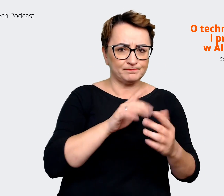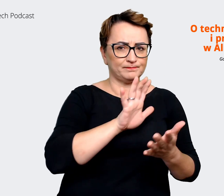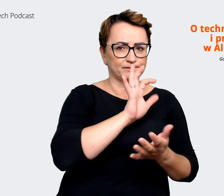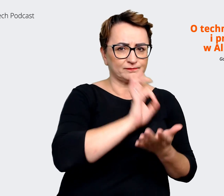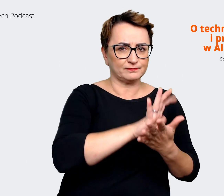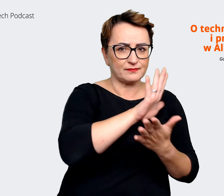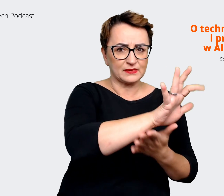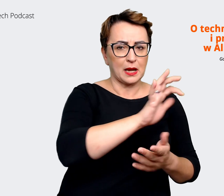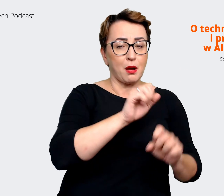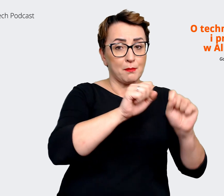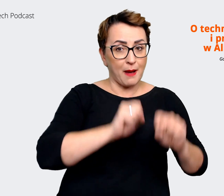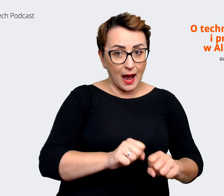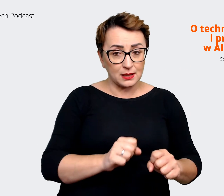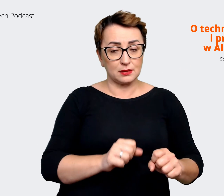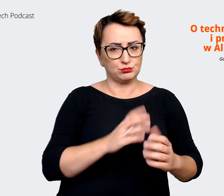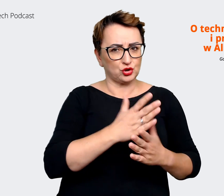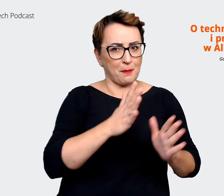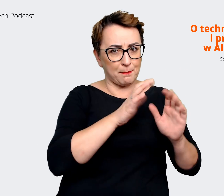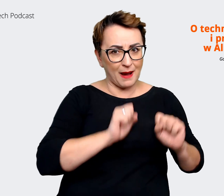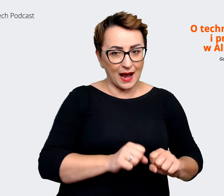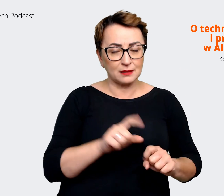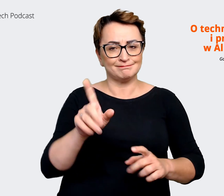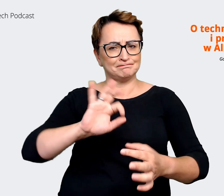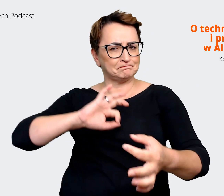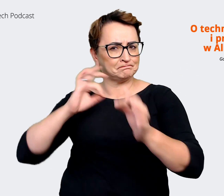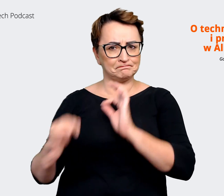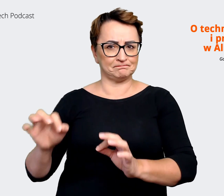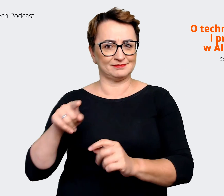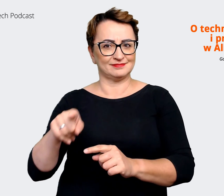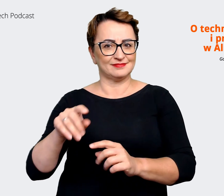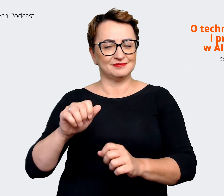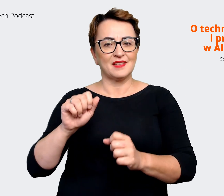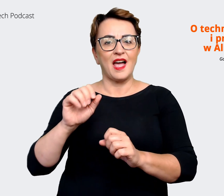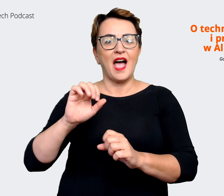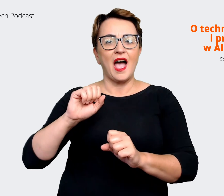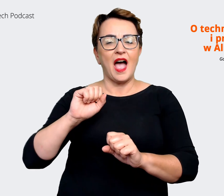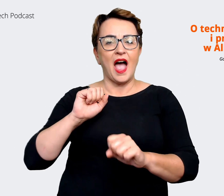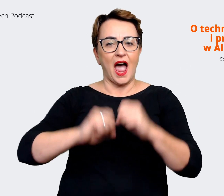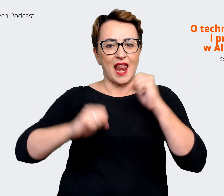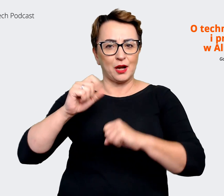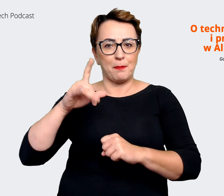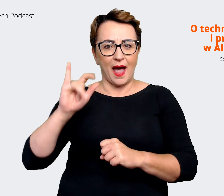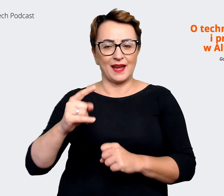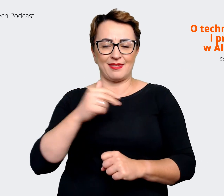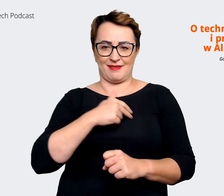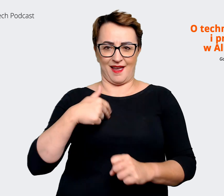pod banki z tą zwinnością bym powiedział, Allegro Pay, naszego fintechu działania 24/7. I to jest